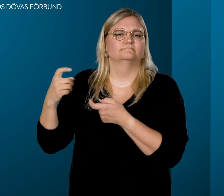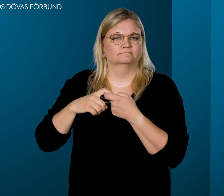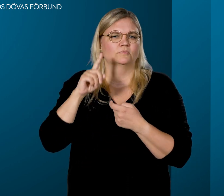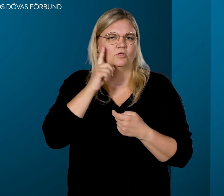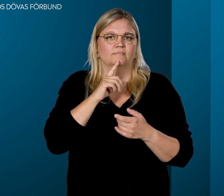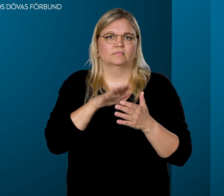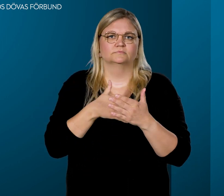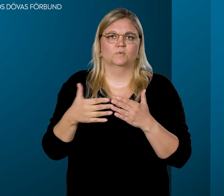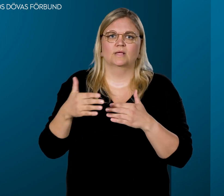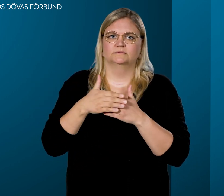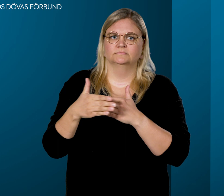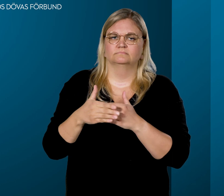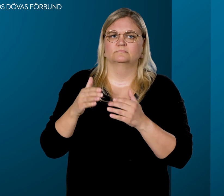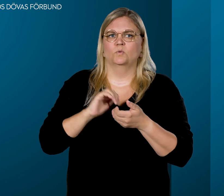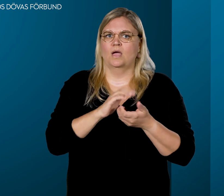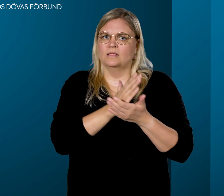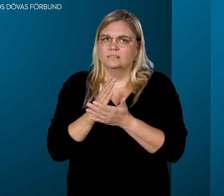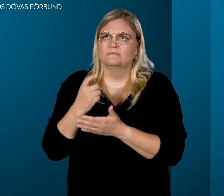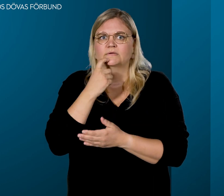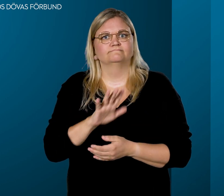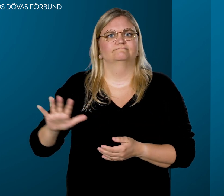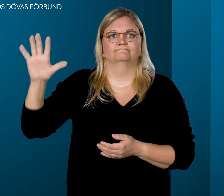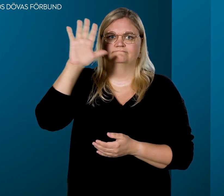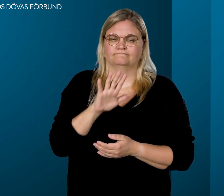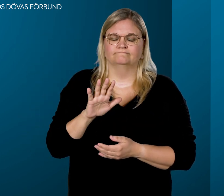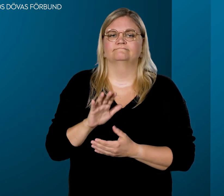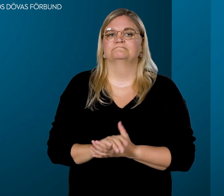om dövas och teckenspråkigas ställning och rättigheter i Finland.